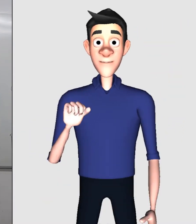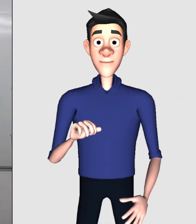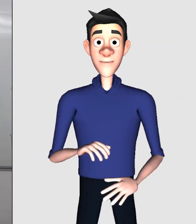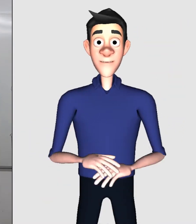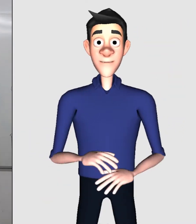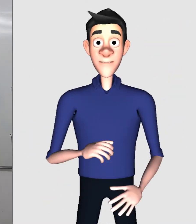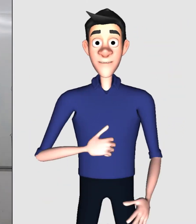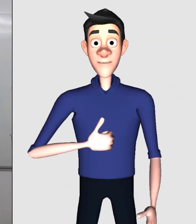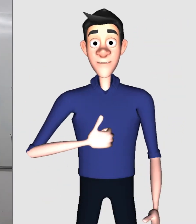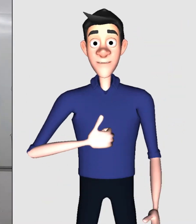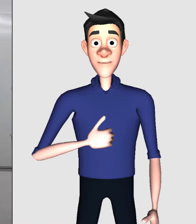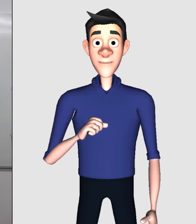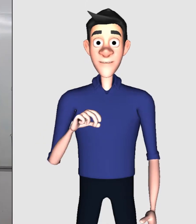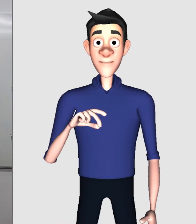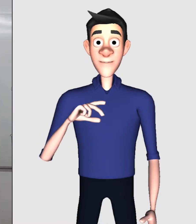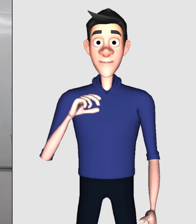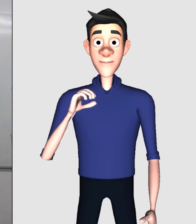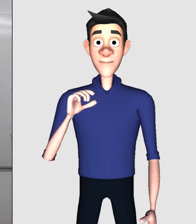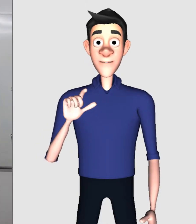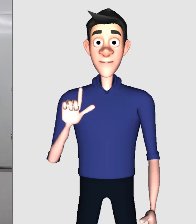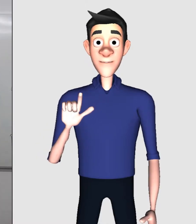Como é que vai surgir um deslocamento em função da força aplicada